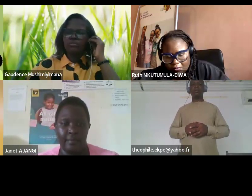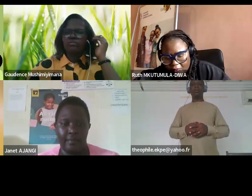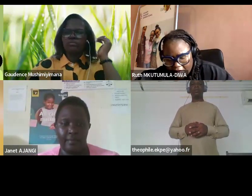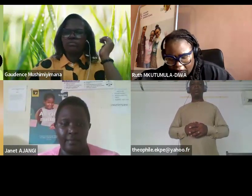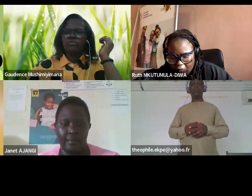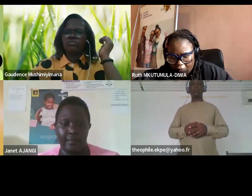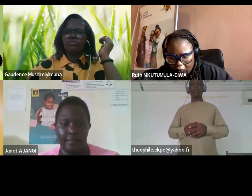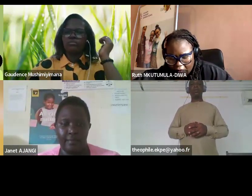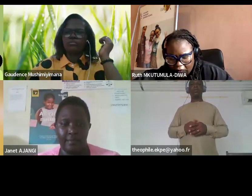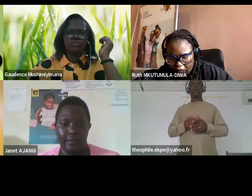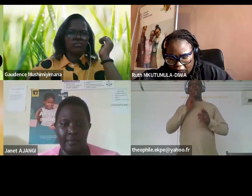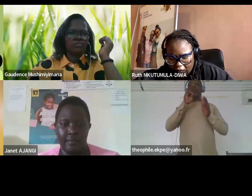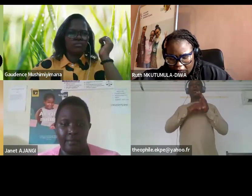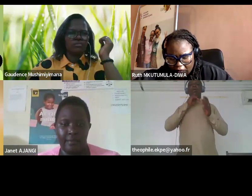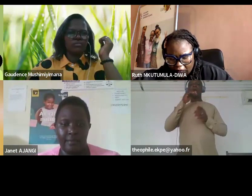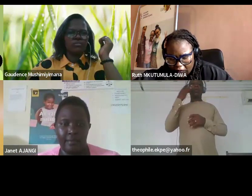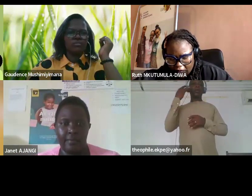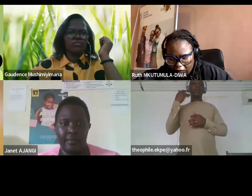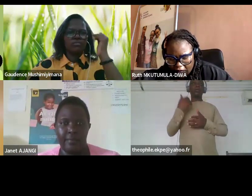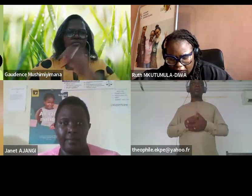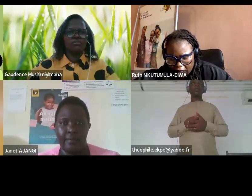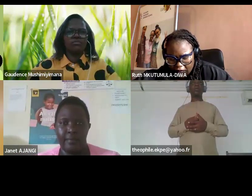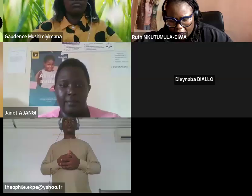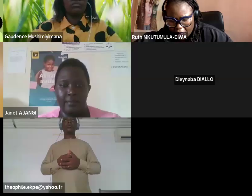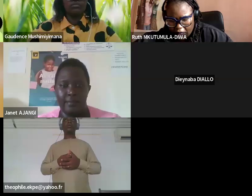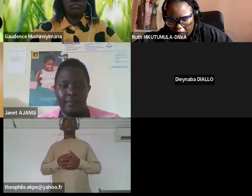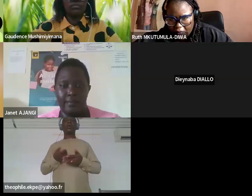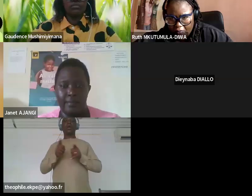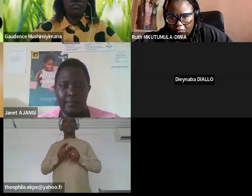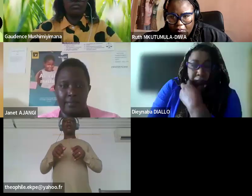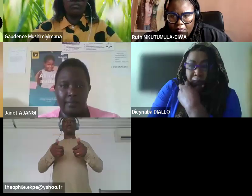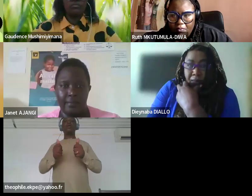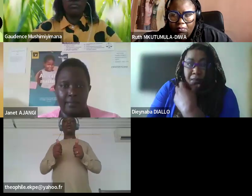n'ayons pas de chance bon pourtant les les autorisations sont